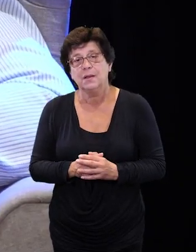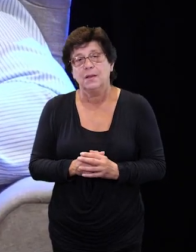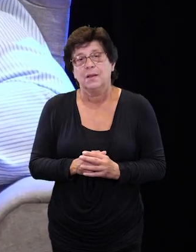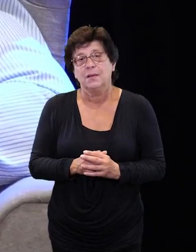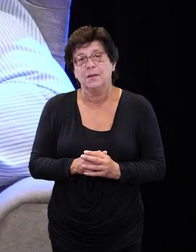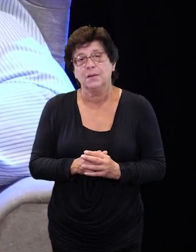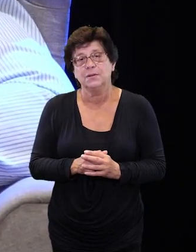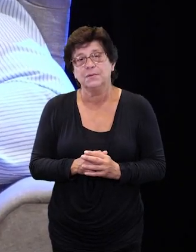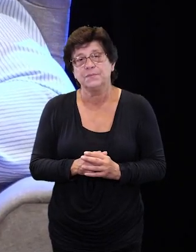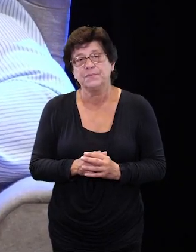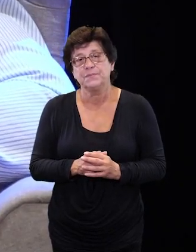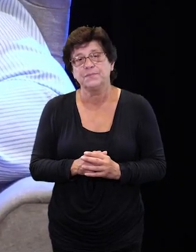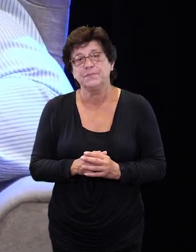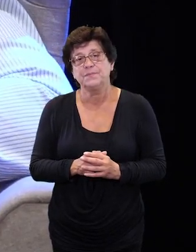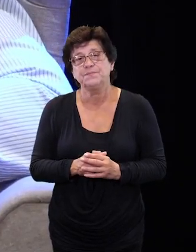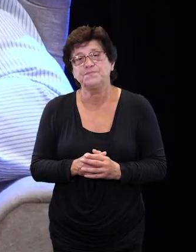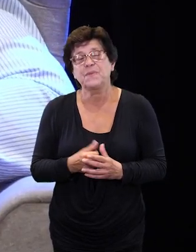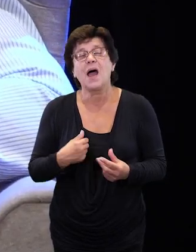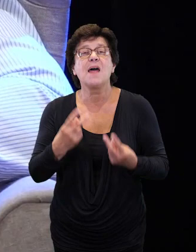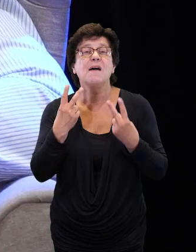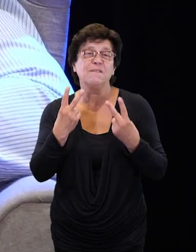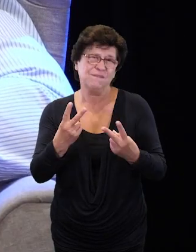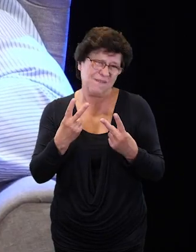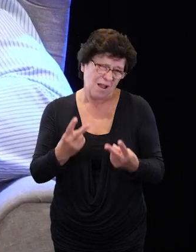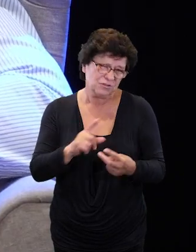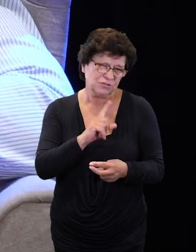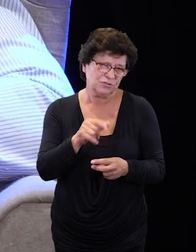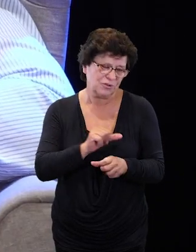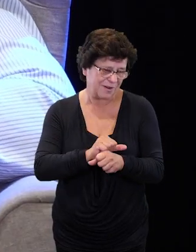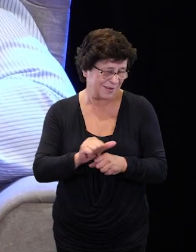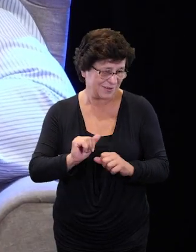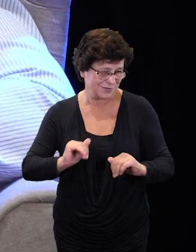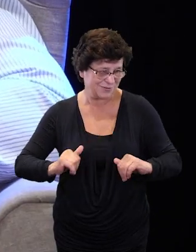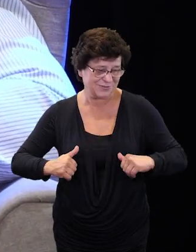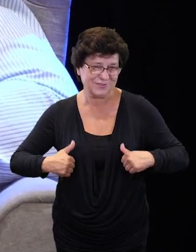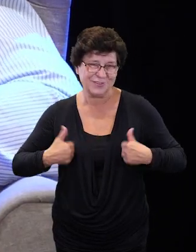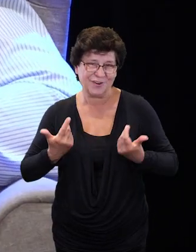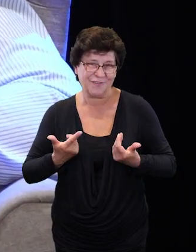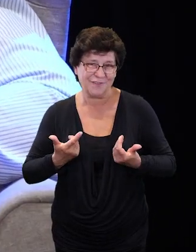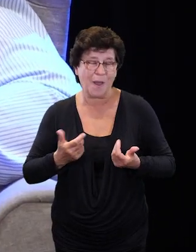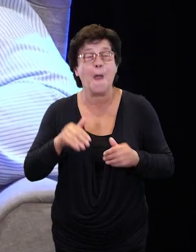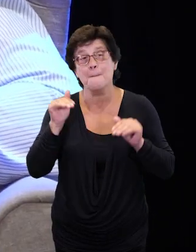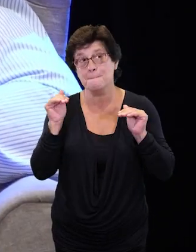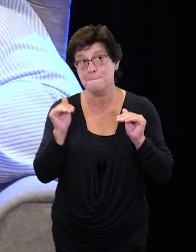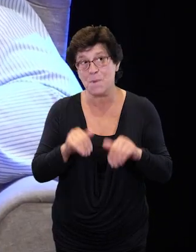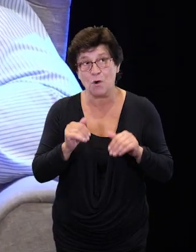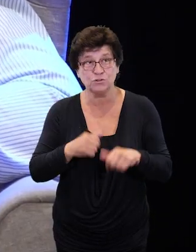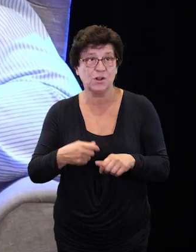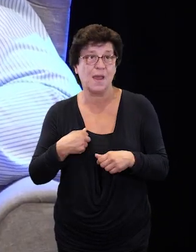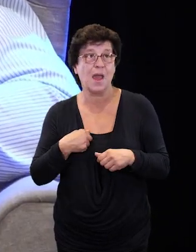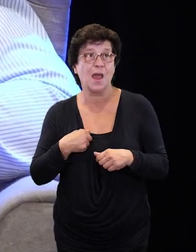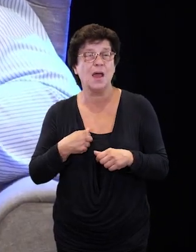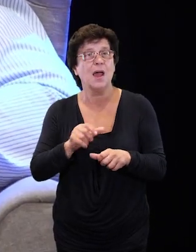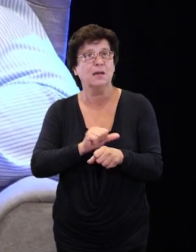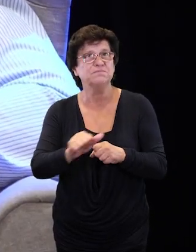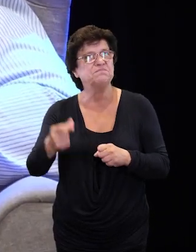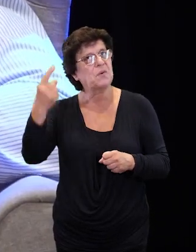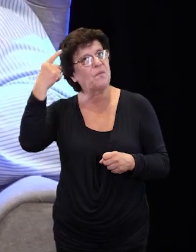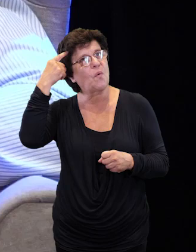to byłoby super, no ale ważne, że się czuje dobrze. Może też zadziałał tutaj efekt placebo, że ten ktoś sobie wmówił "a, to mi na pewno pomoże",